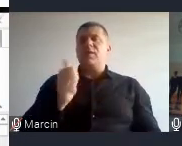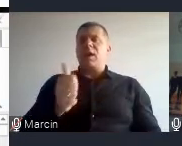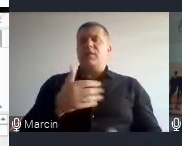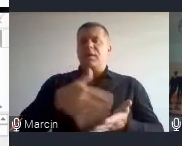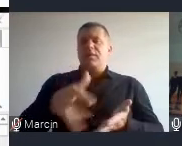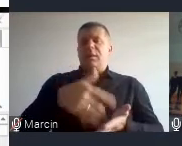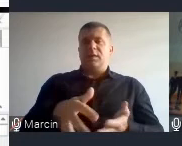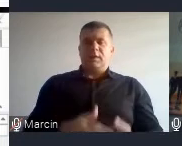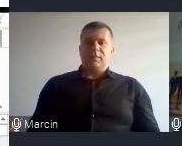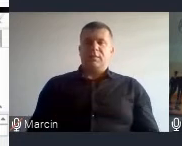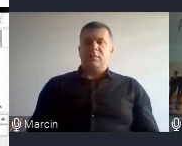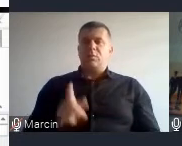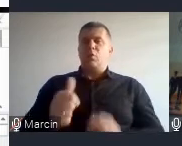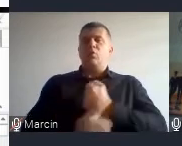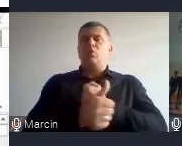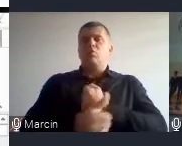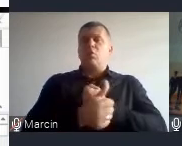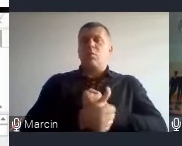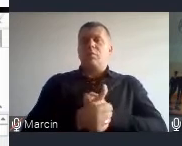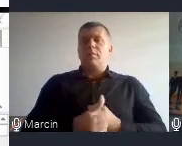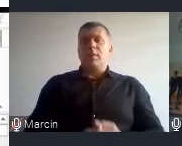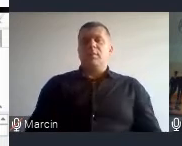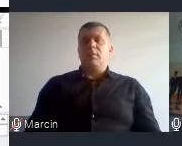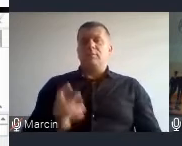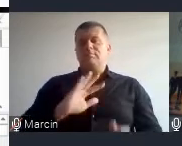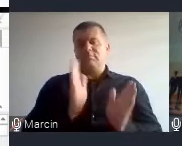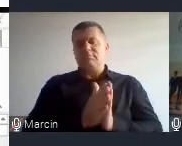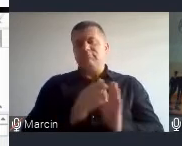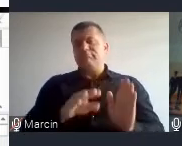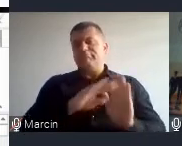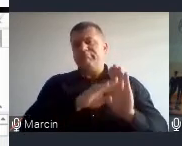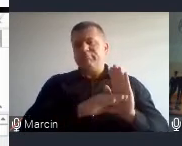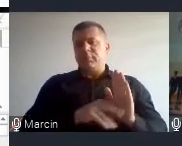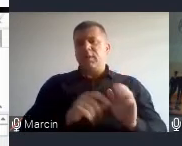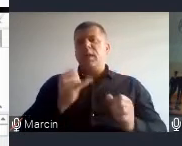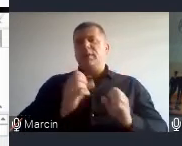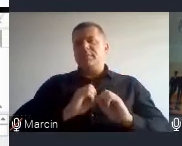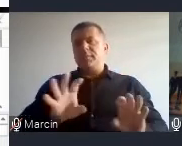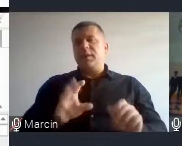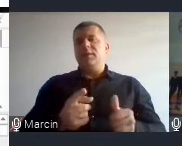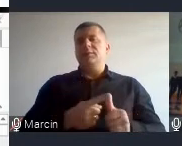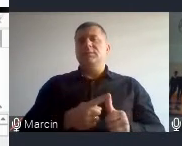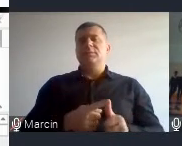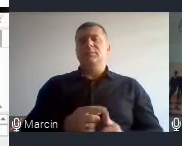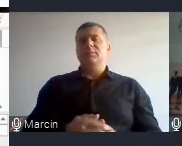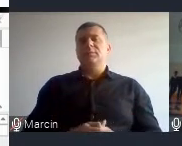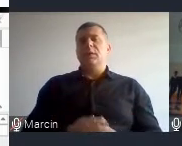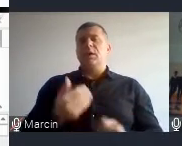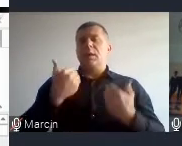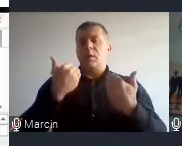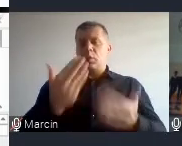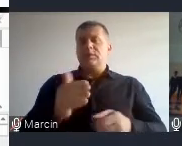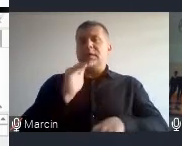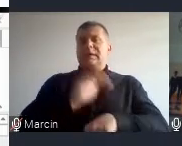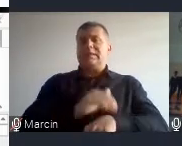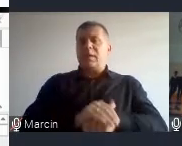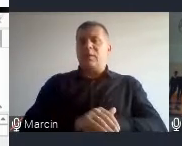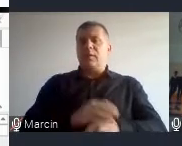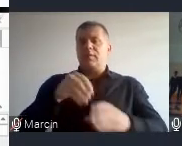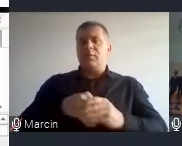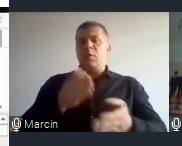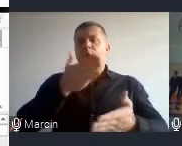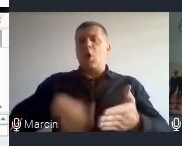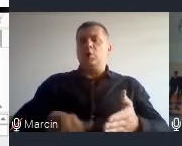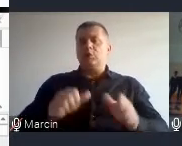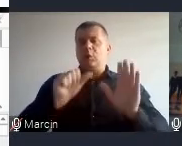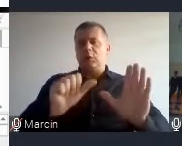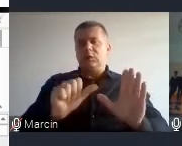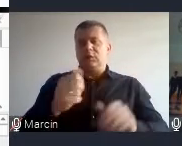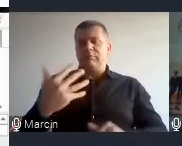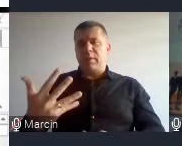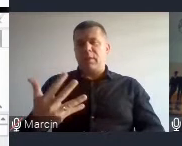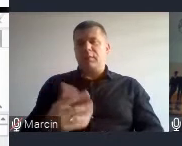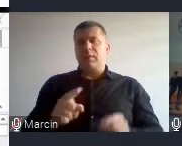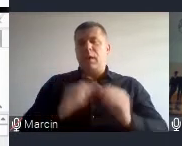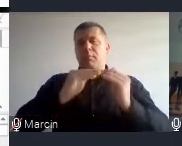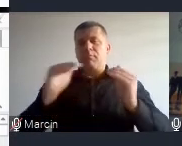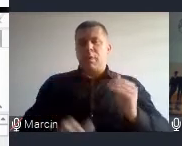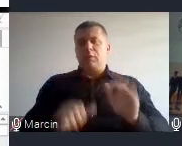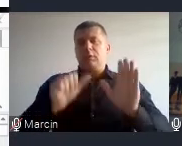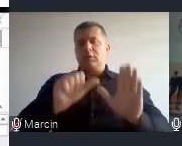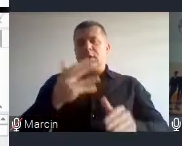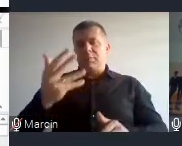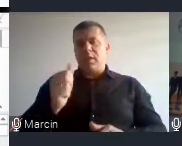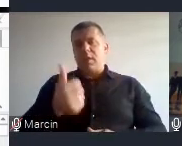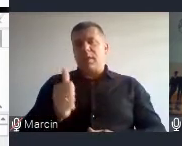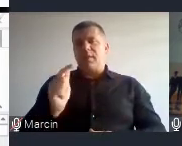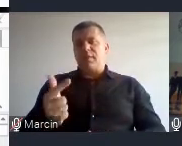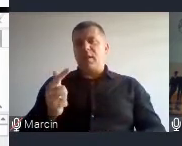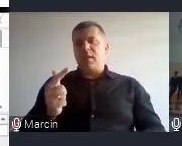To będzie dokument, który ureguluje zagadnienia związane z udzielaniem zamówień. W rozdziale 6.5 i podrozdziałach 6.5.1 - 6.5.2.